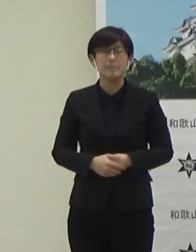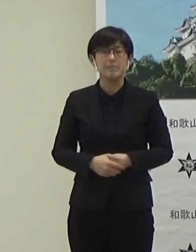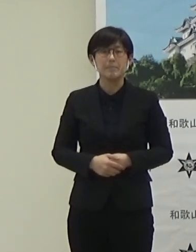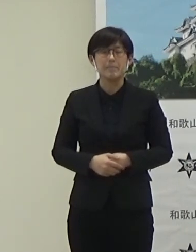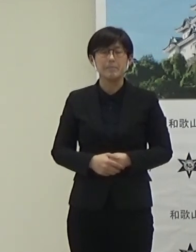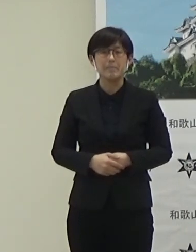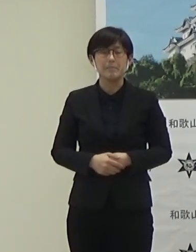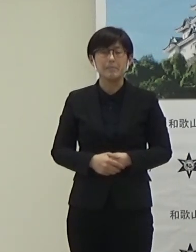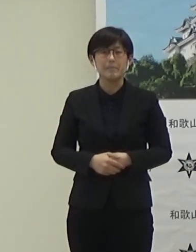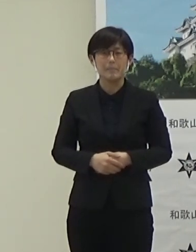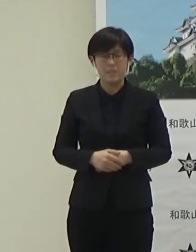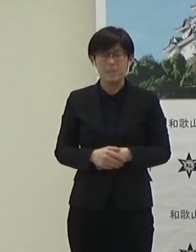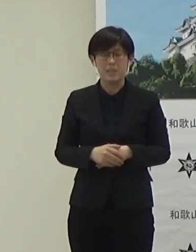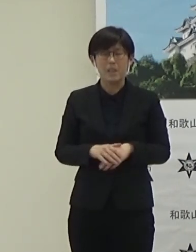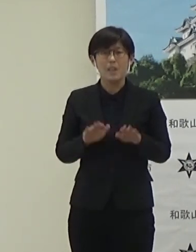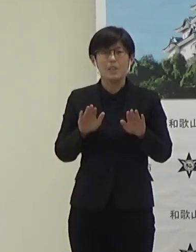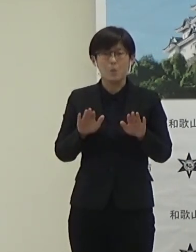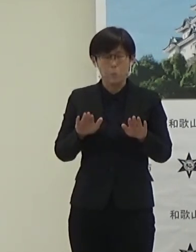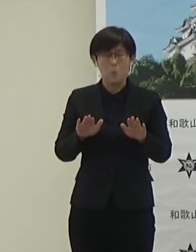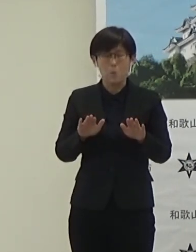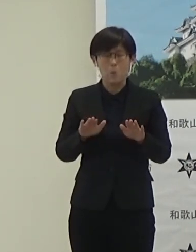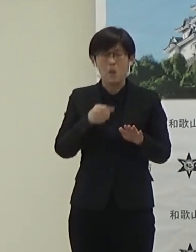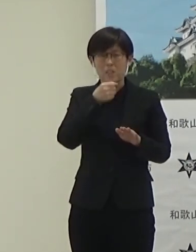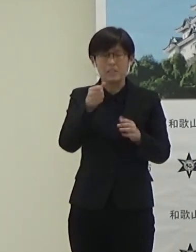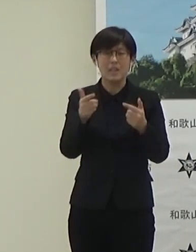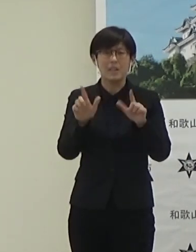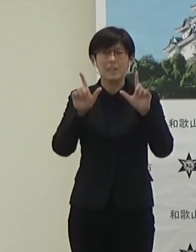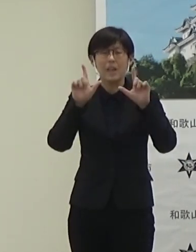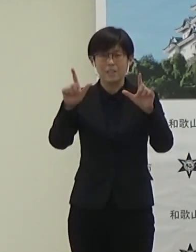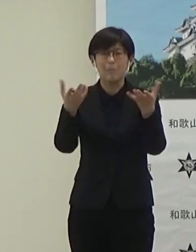それではないようですので、これで定例記者会見を終了いたします